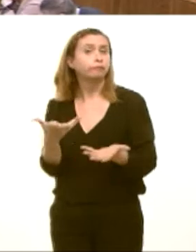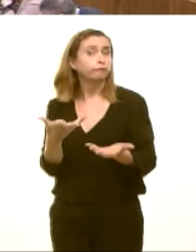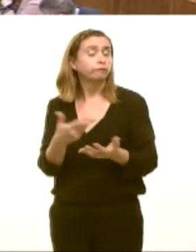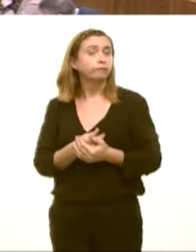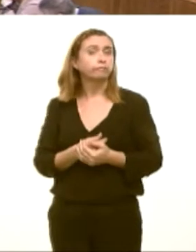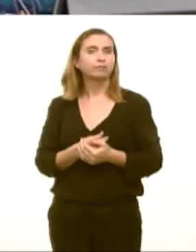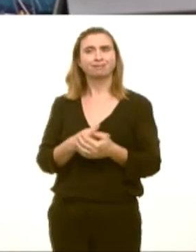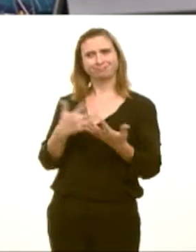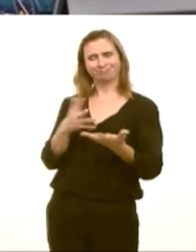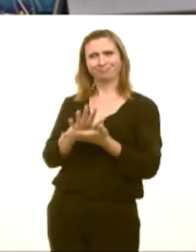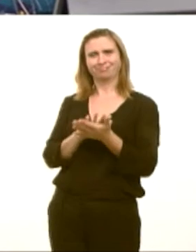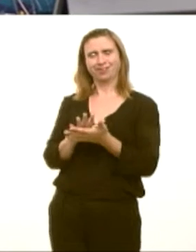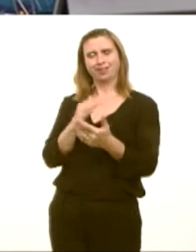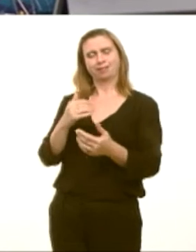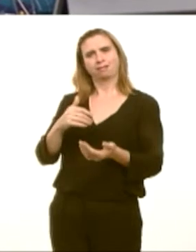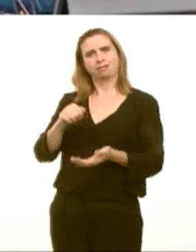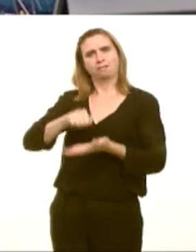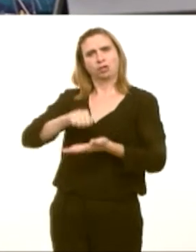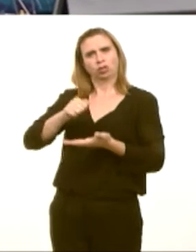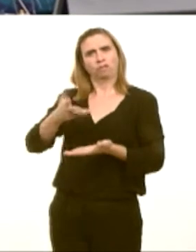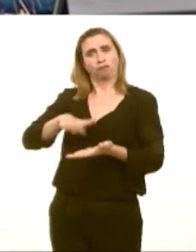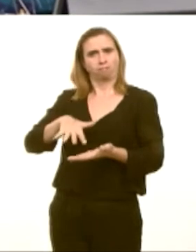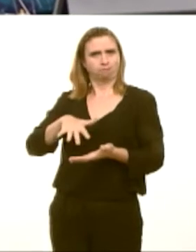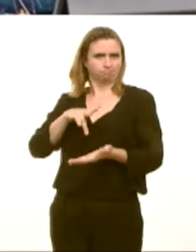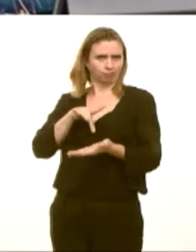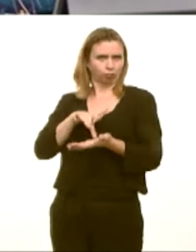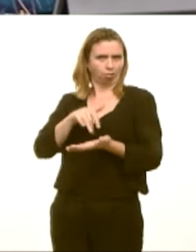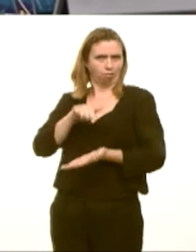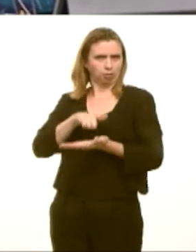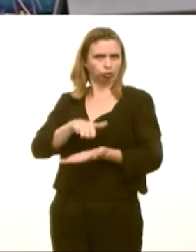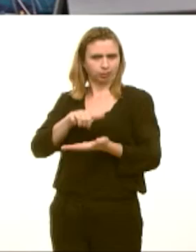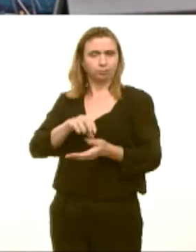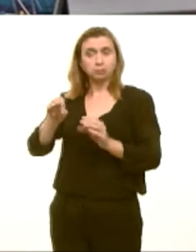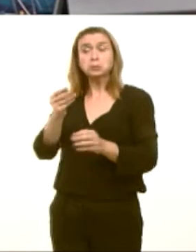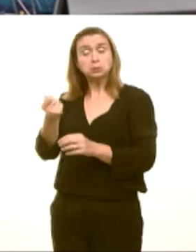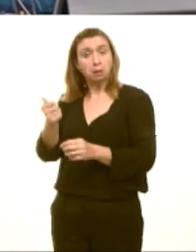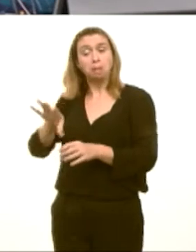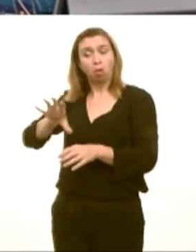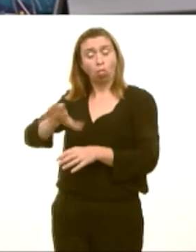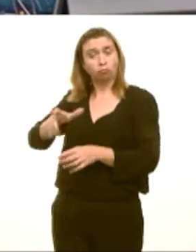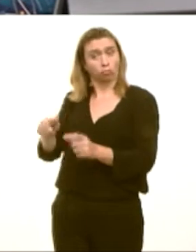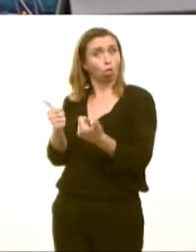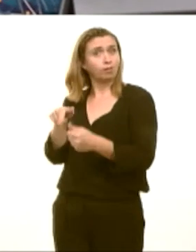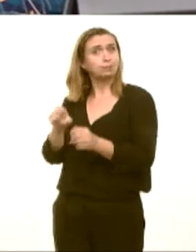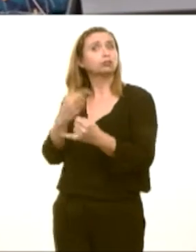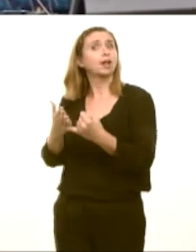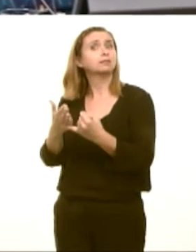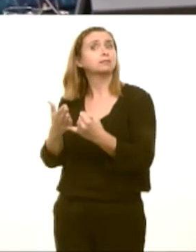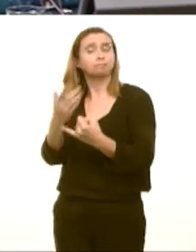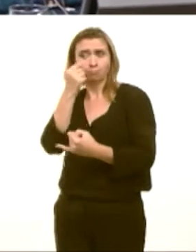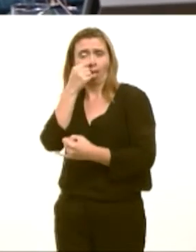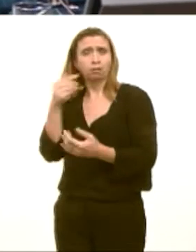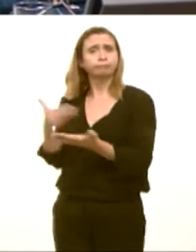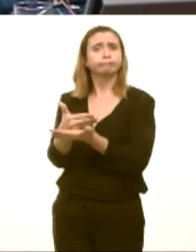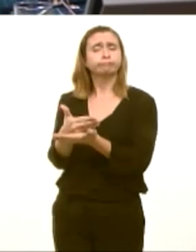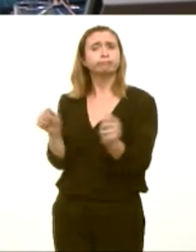parcio yn ystod rhai rhannau oír wythnos, sydd wedi bod yn help mawr iír dre, ac rydym